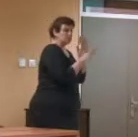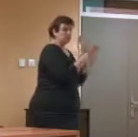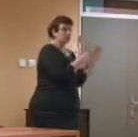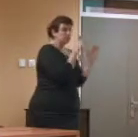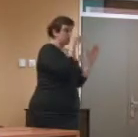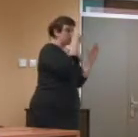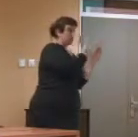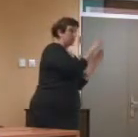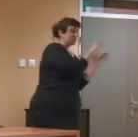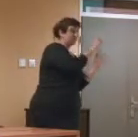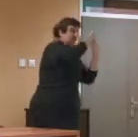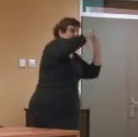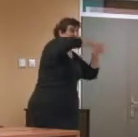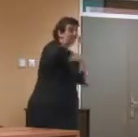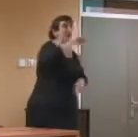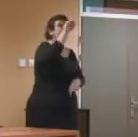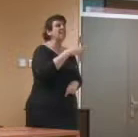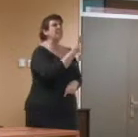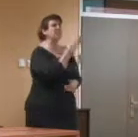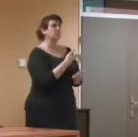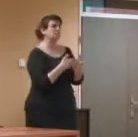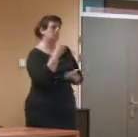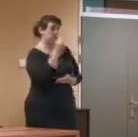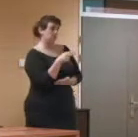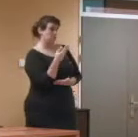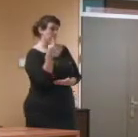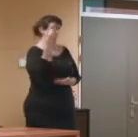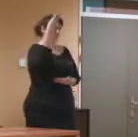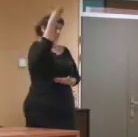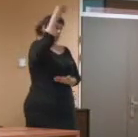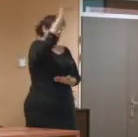1.300 millones de euros, y con unos sobre costes enormes.